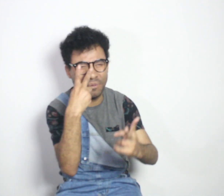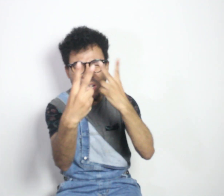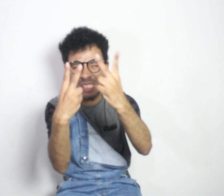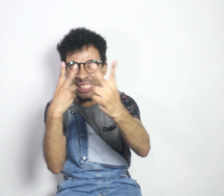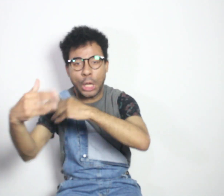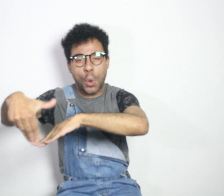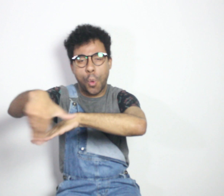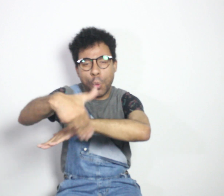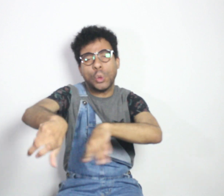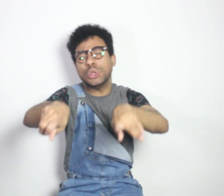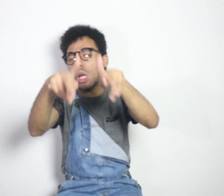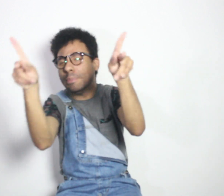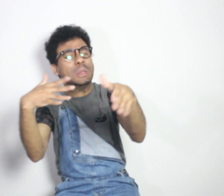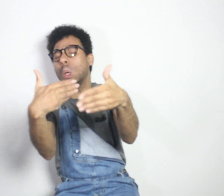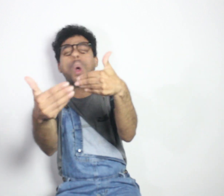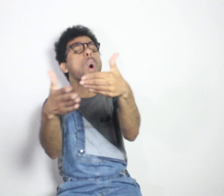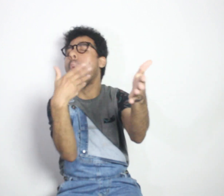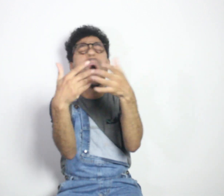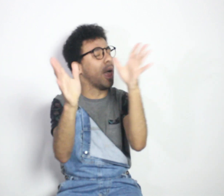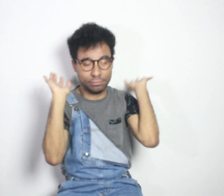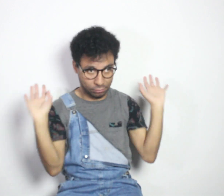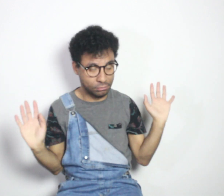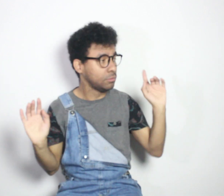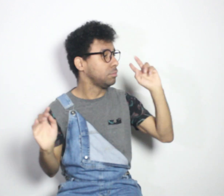Eu muito vi na rua ou lugar qualquer